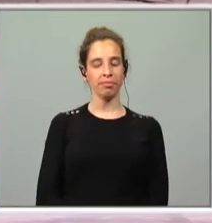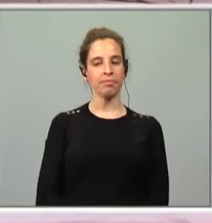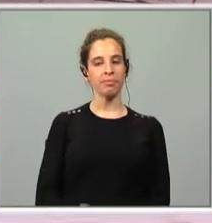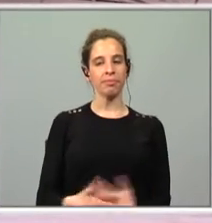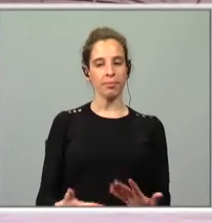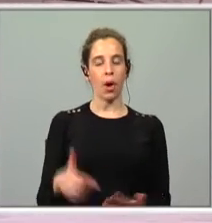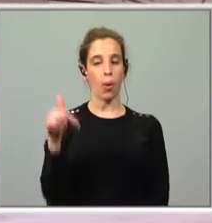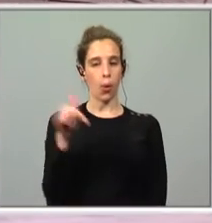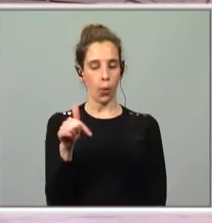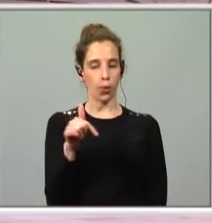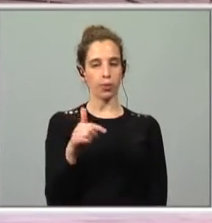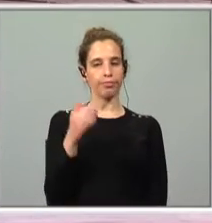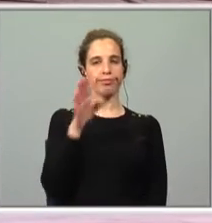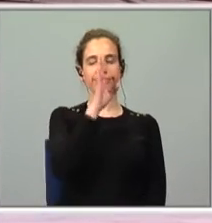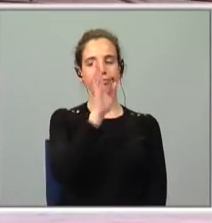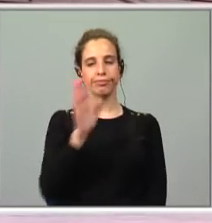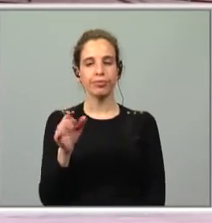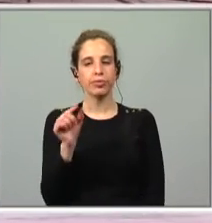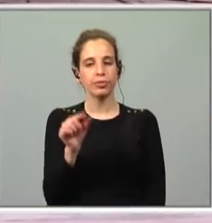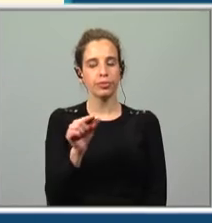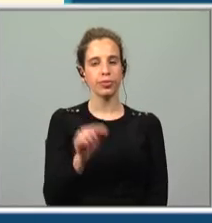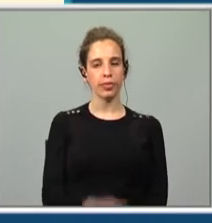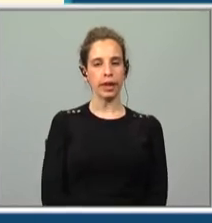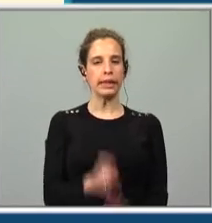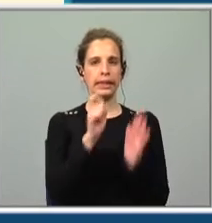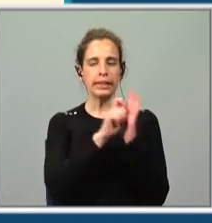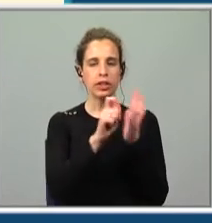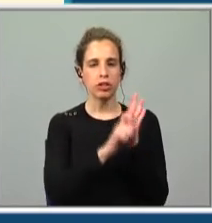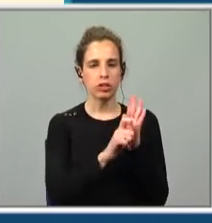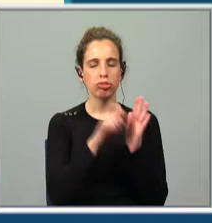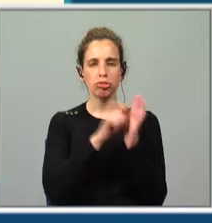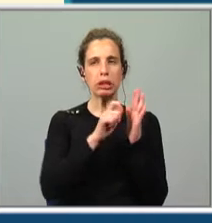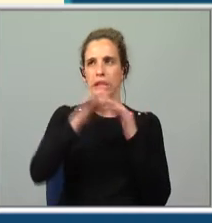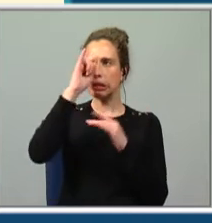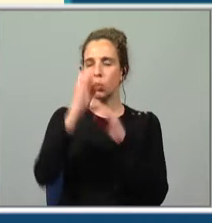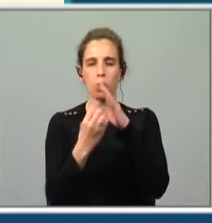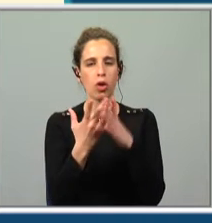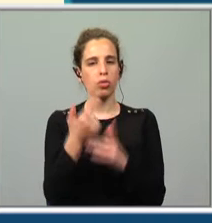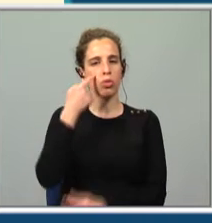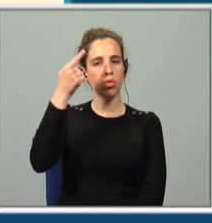e os vamos praticar um pouco de escrita escrita criativa eu vou apresentar uma 我們要練習一點寫作創意寫作我將提出一個